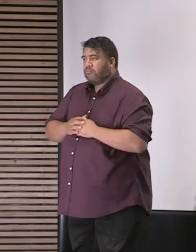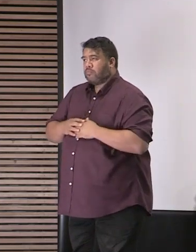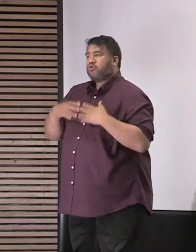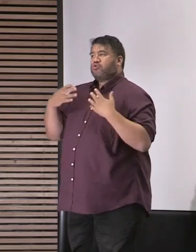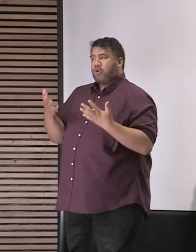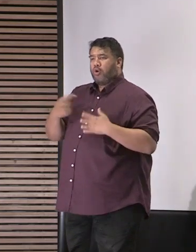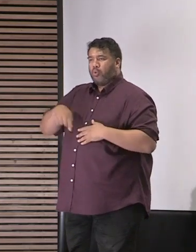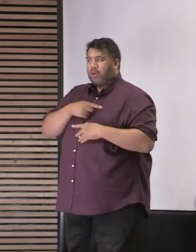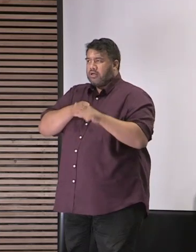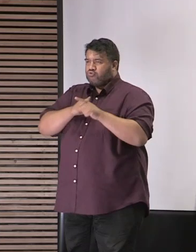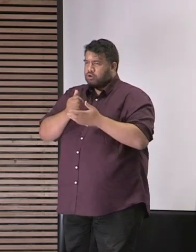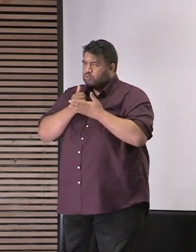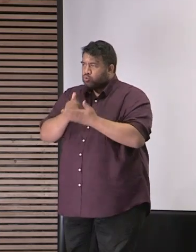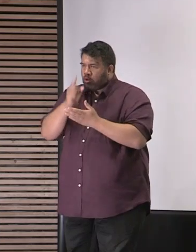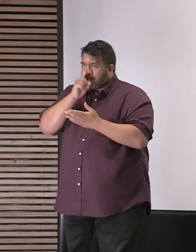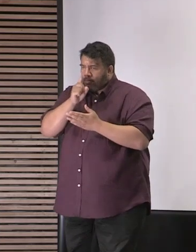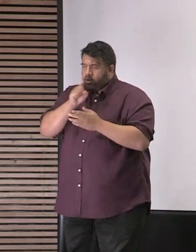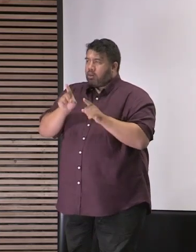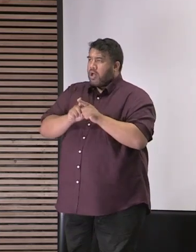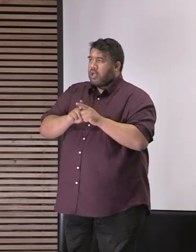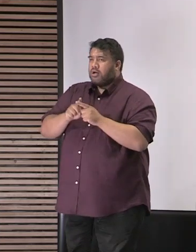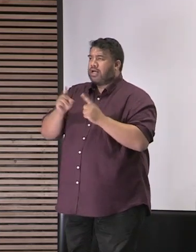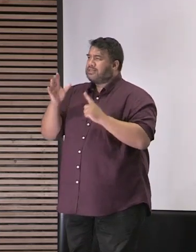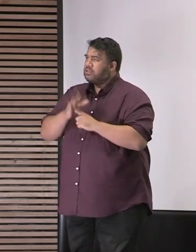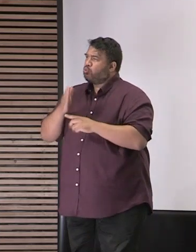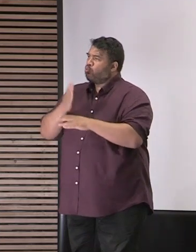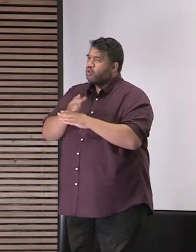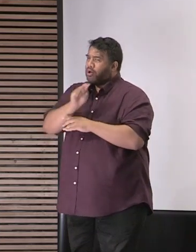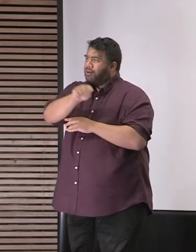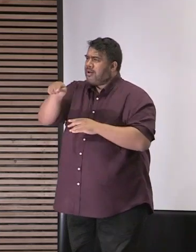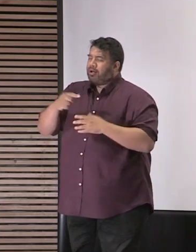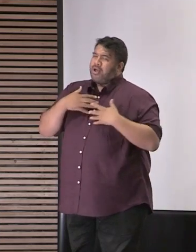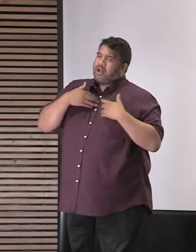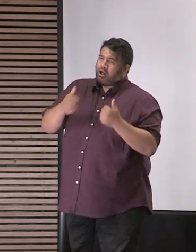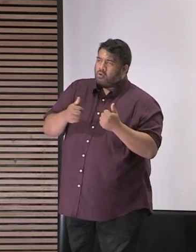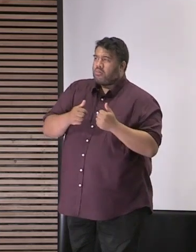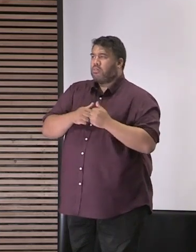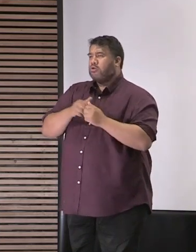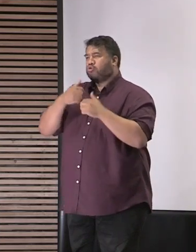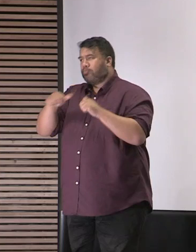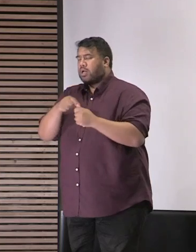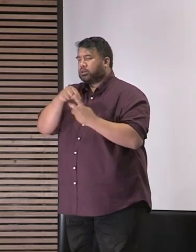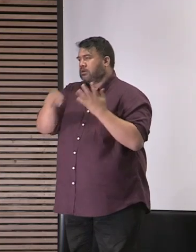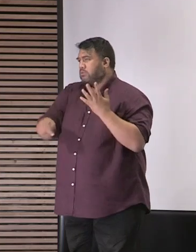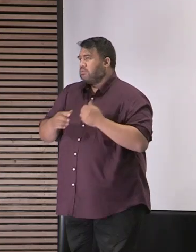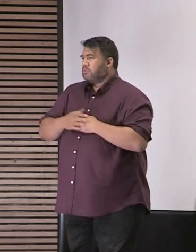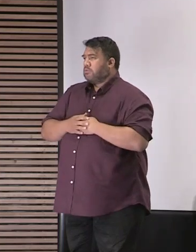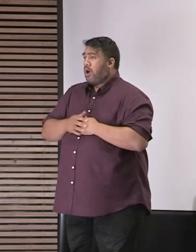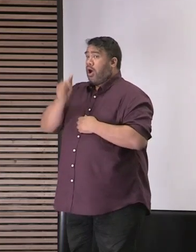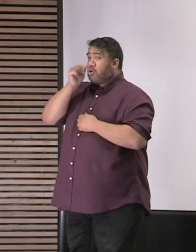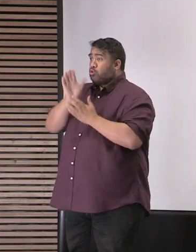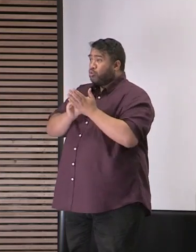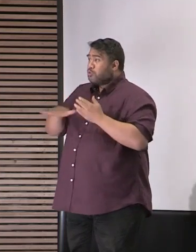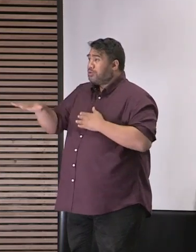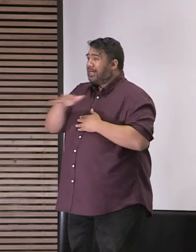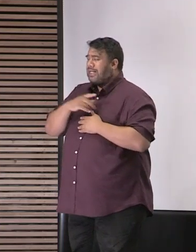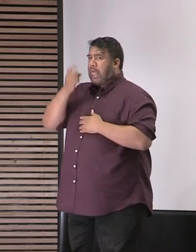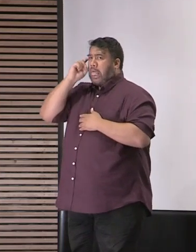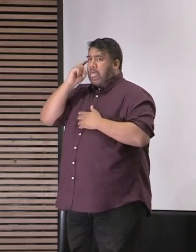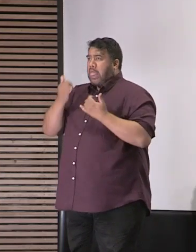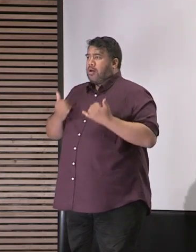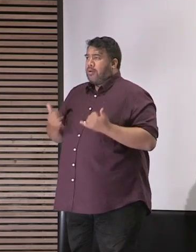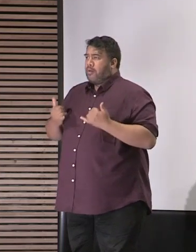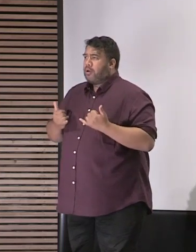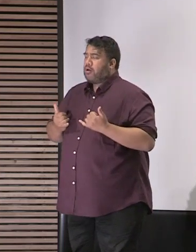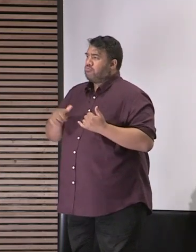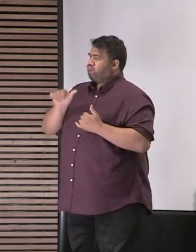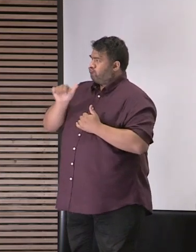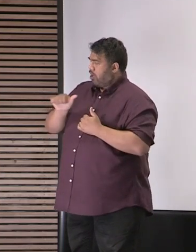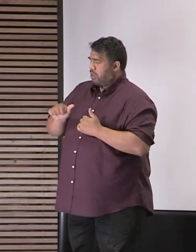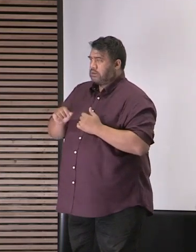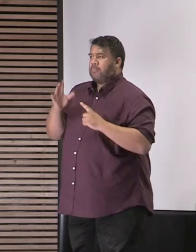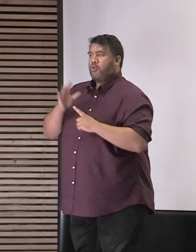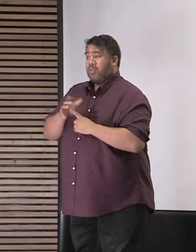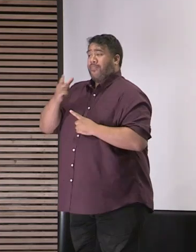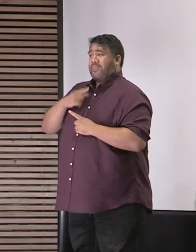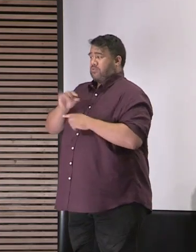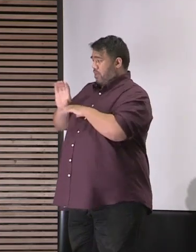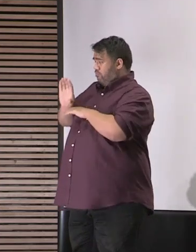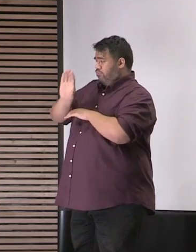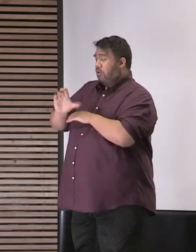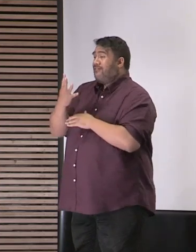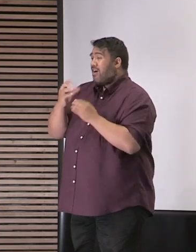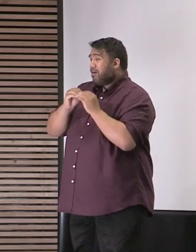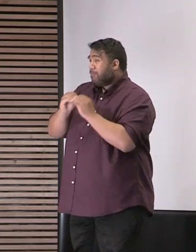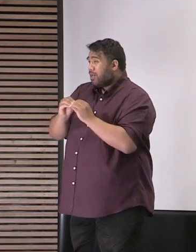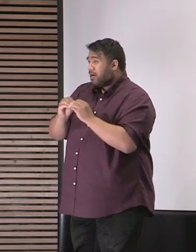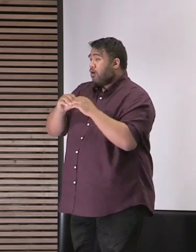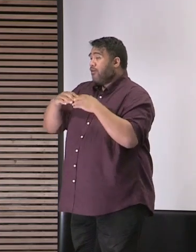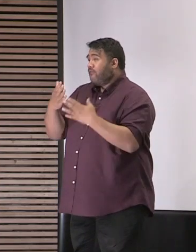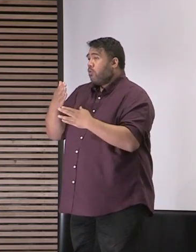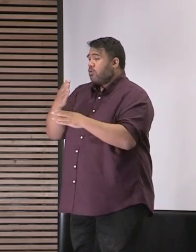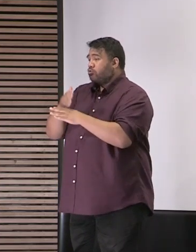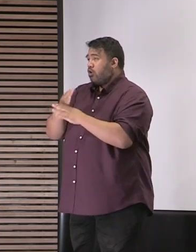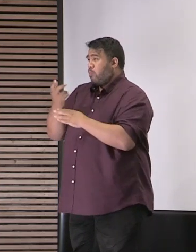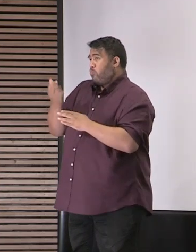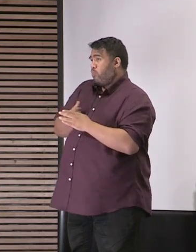trabajaron con entusiasmo para